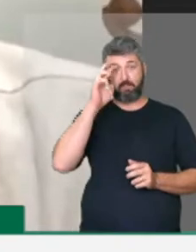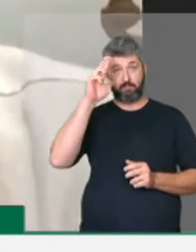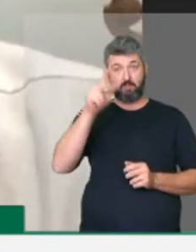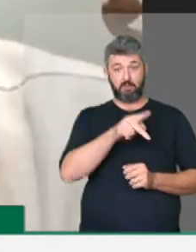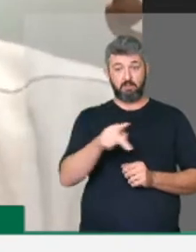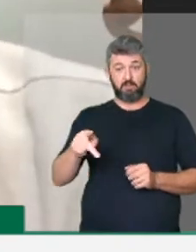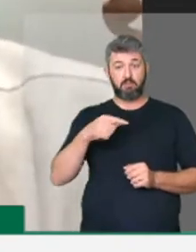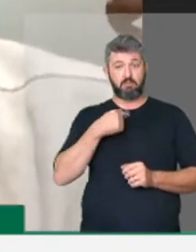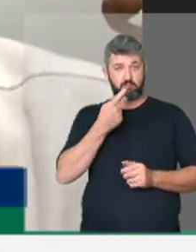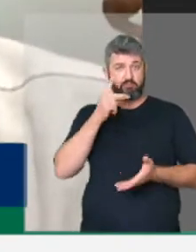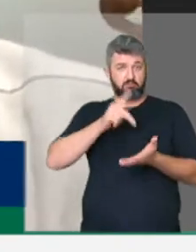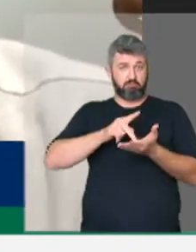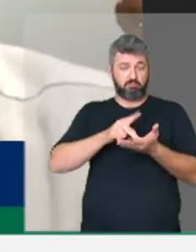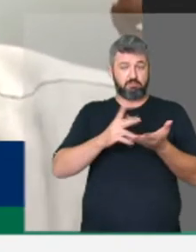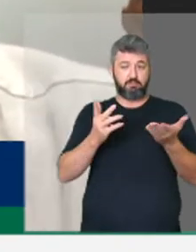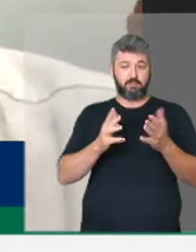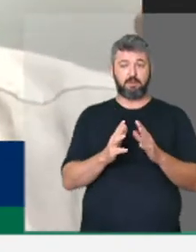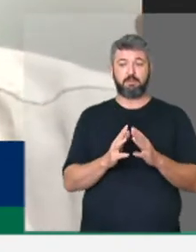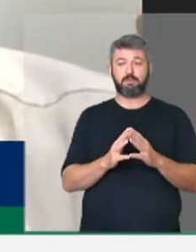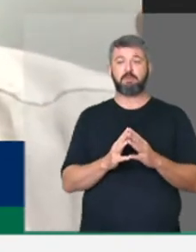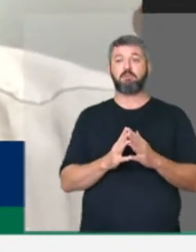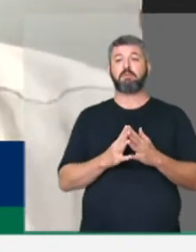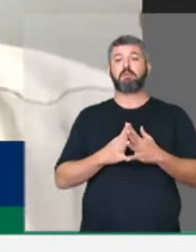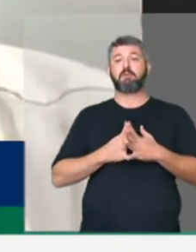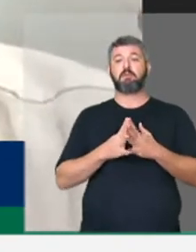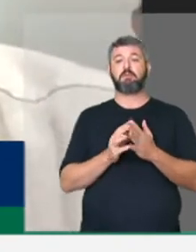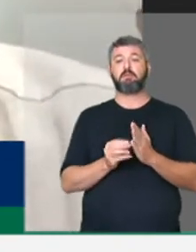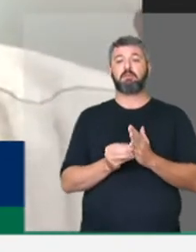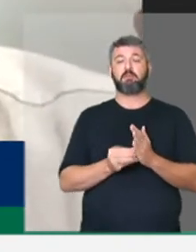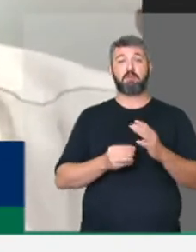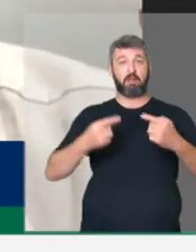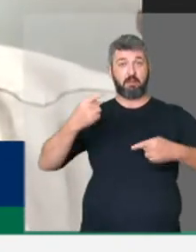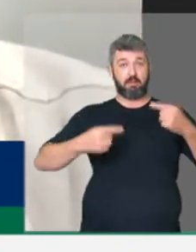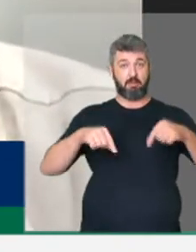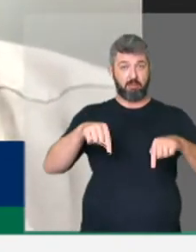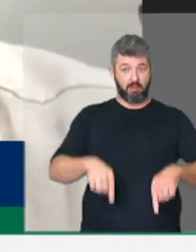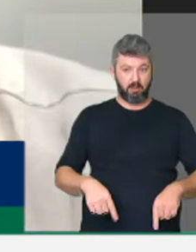DÍVIDAS RURAIS. PORÉM, A NOSSA PREOCUPAÇÃO É QUE